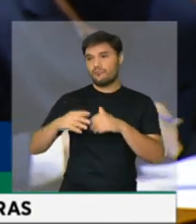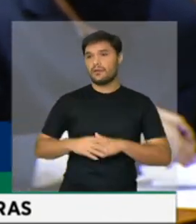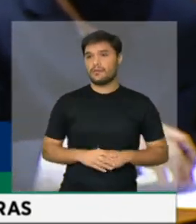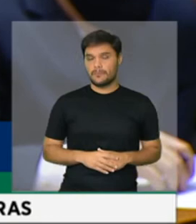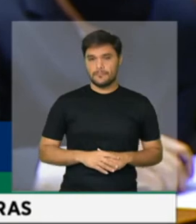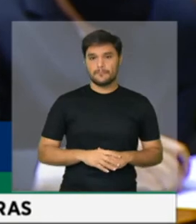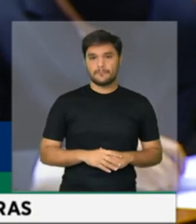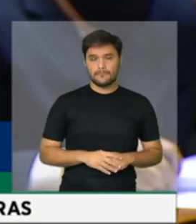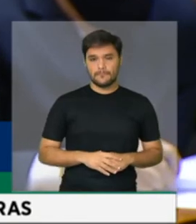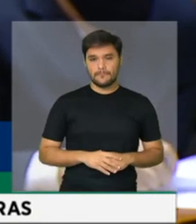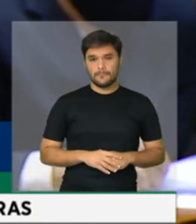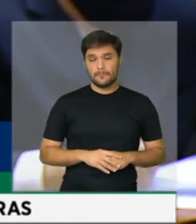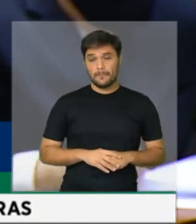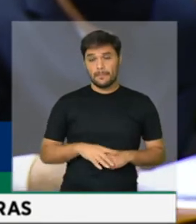SOBRE O TEMA DA ENERGIA... SOBRE O TEMA DA ÁGUA, SOBRE